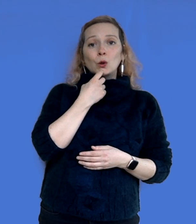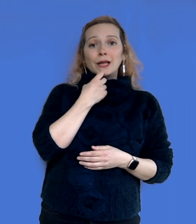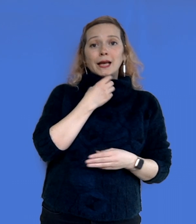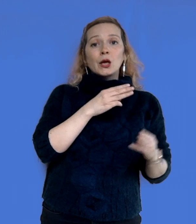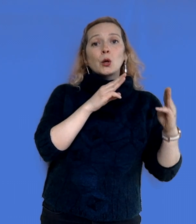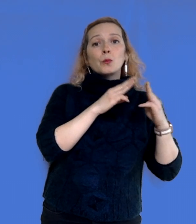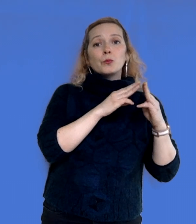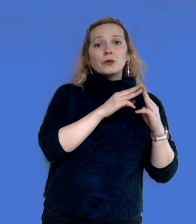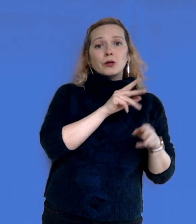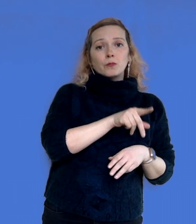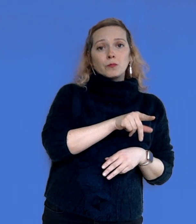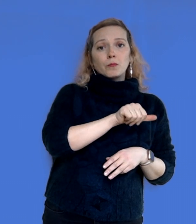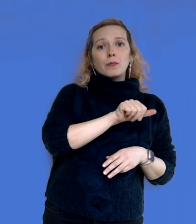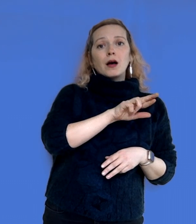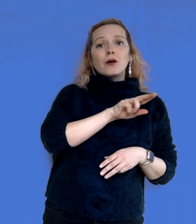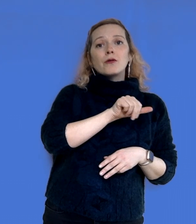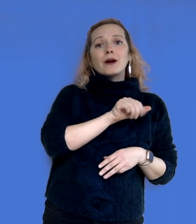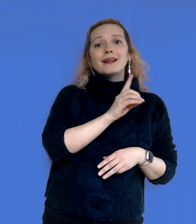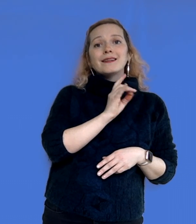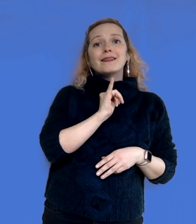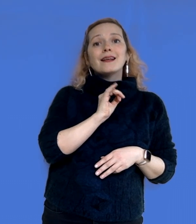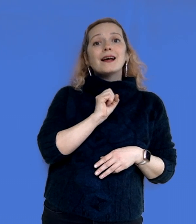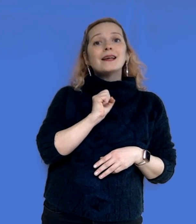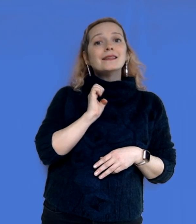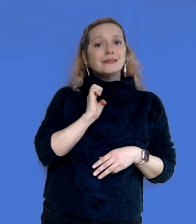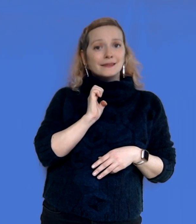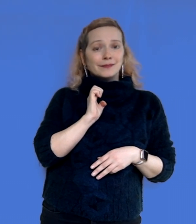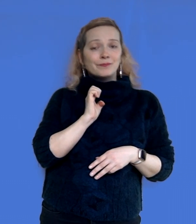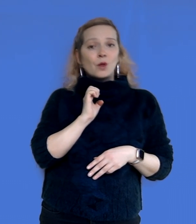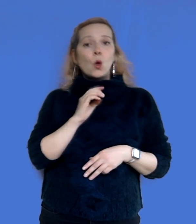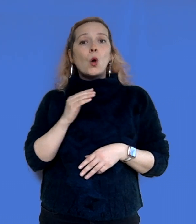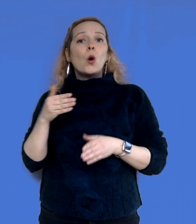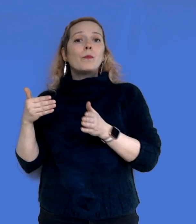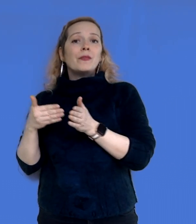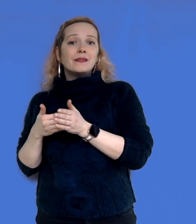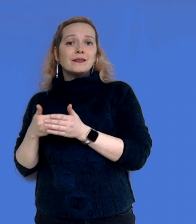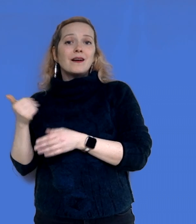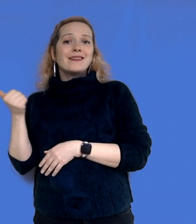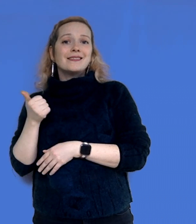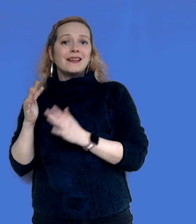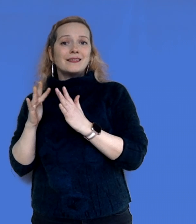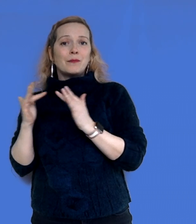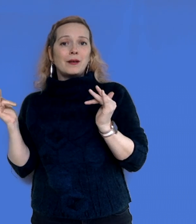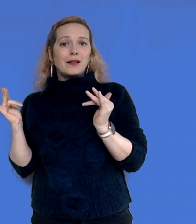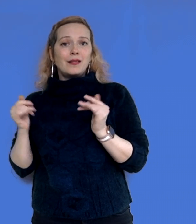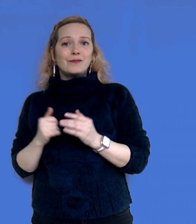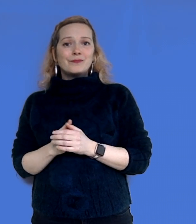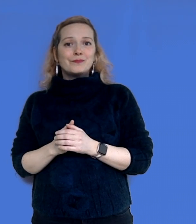En in PARADISE in Kortrijk, op dinsdag 06/04/2021.